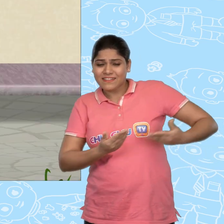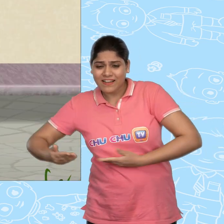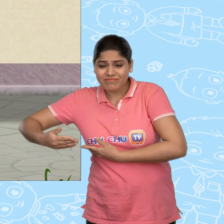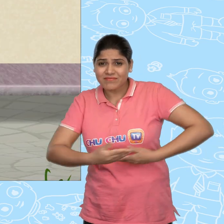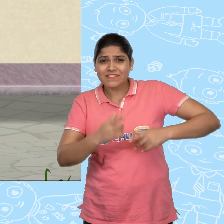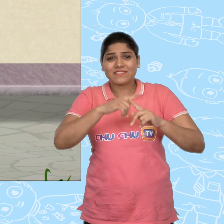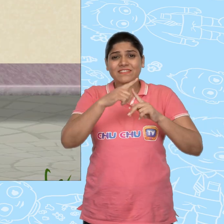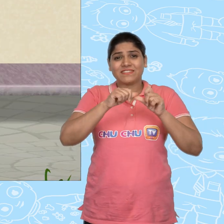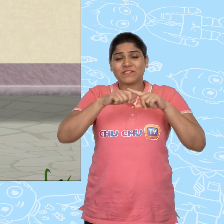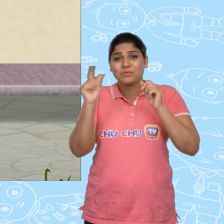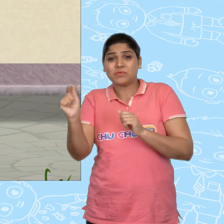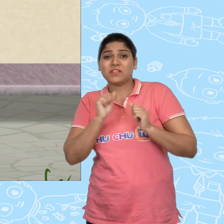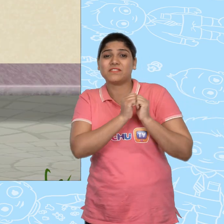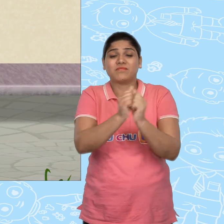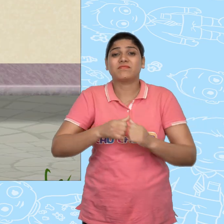नन्हा Taku भी उनके साथ खेल रहा था.